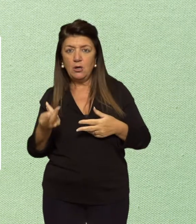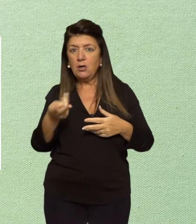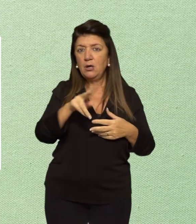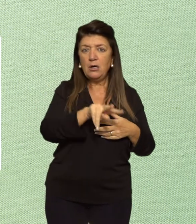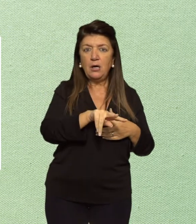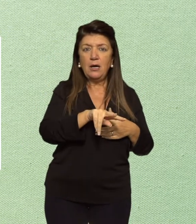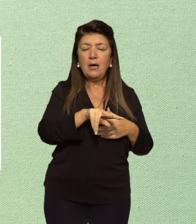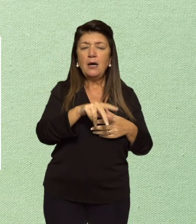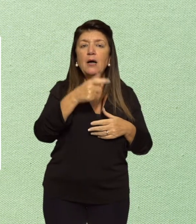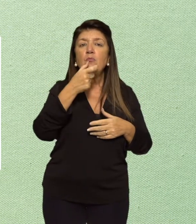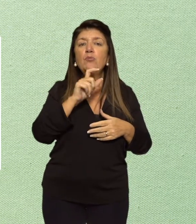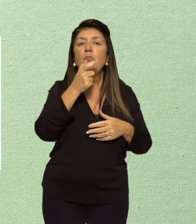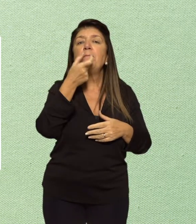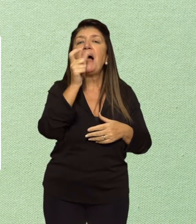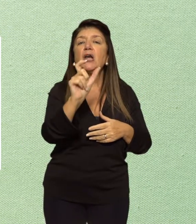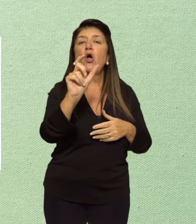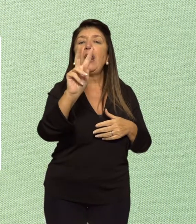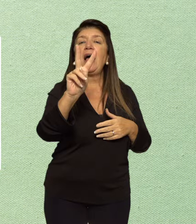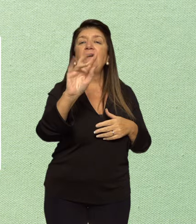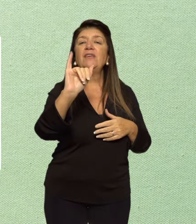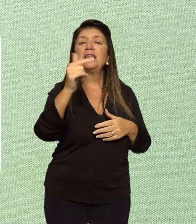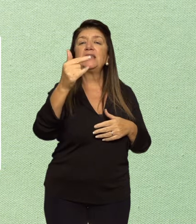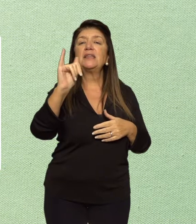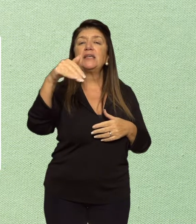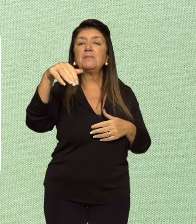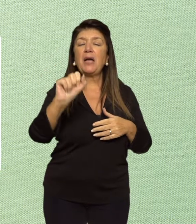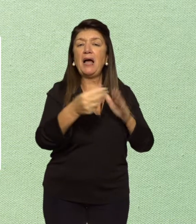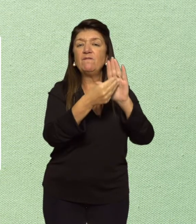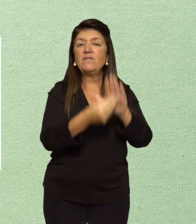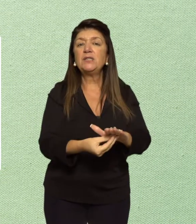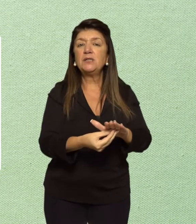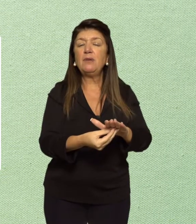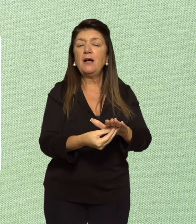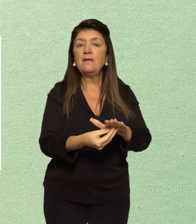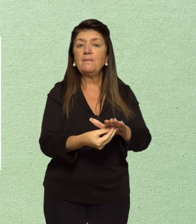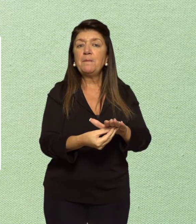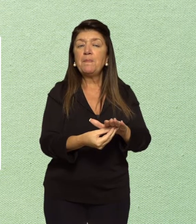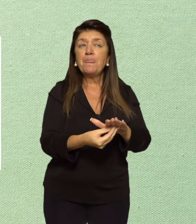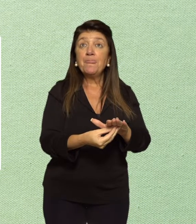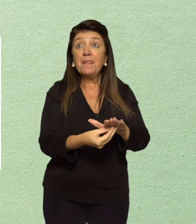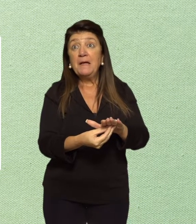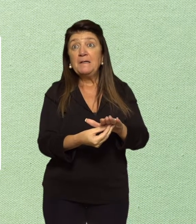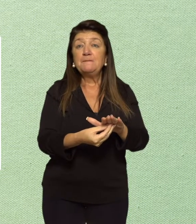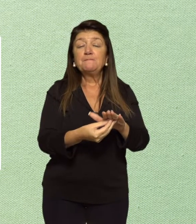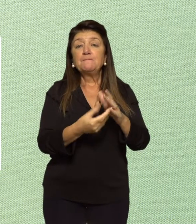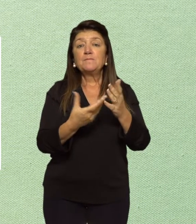proprio il termine vittima che in qualche modo mi apre un' immagine di, passatemi sto termine,